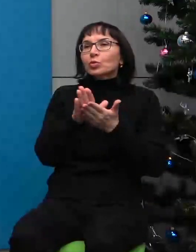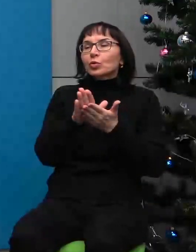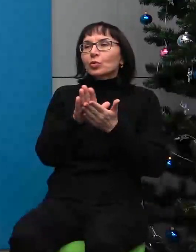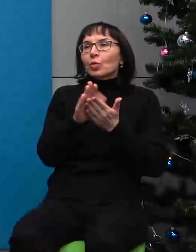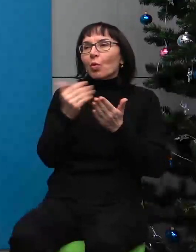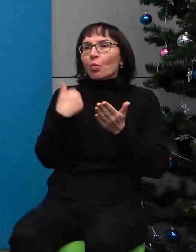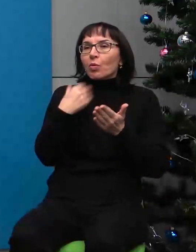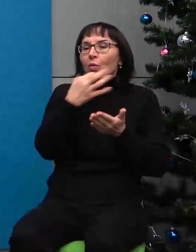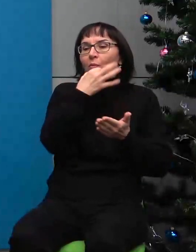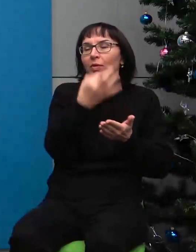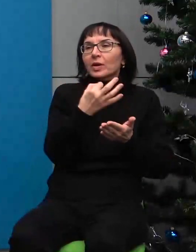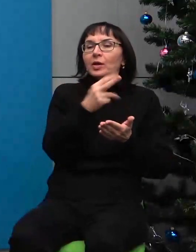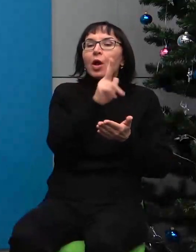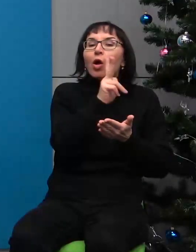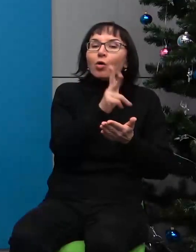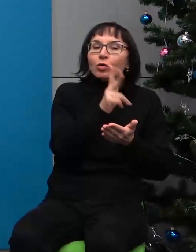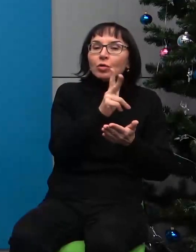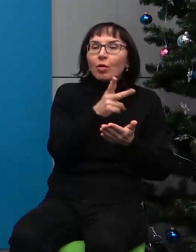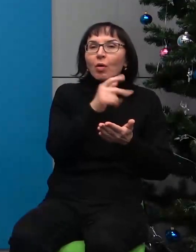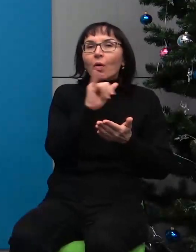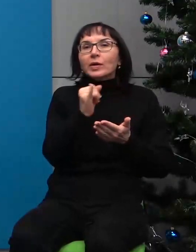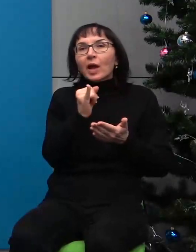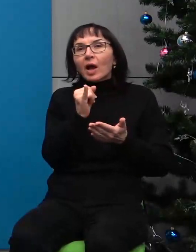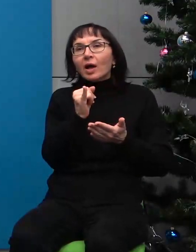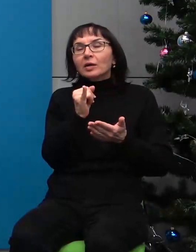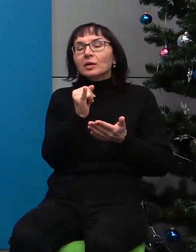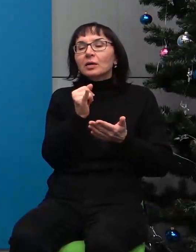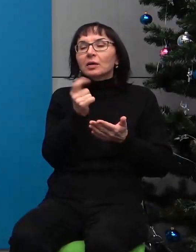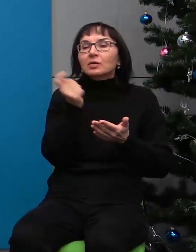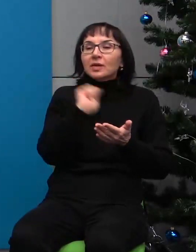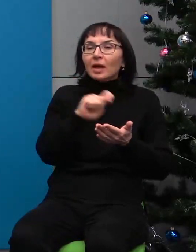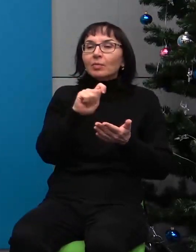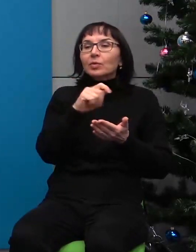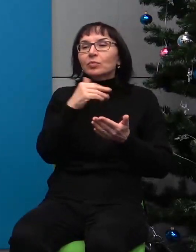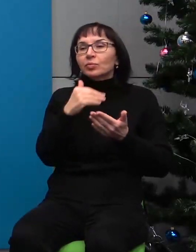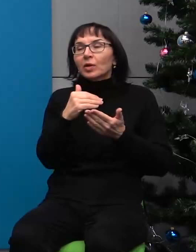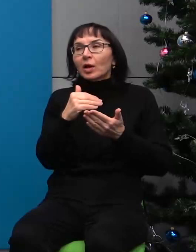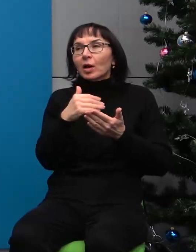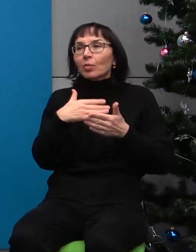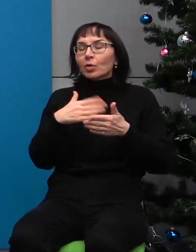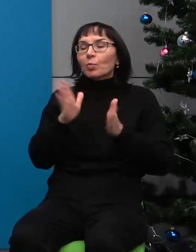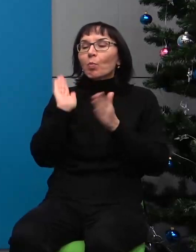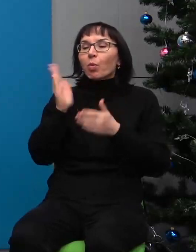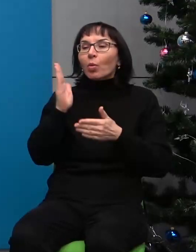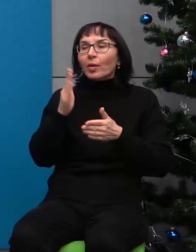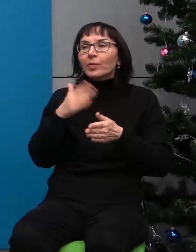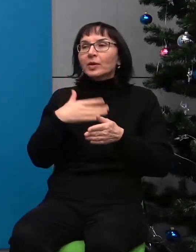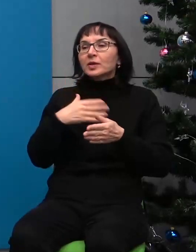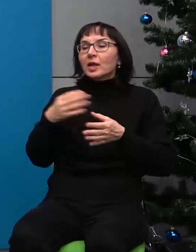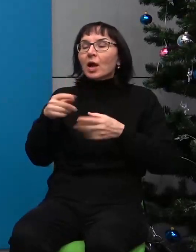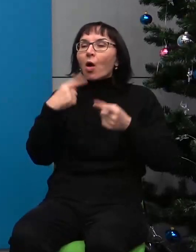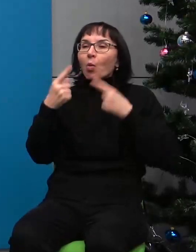jednocześnie zbliżamy się do początku, czyli do odpowiedzi. W normalnych opowieściach nie ma takiego aż klucza. Jest jakiś wątek, jakaś intryga,